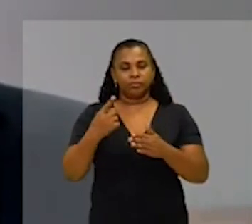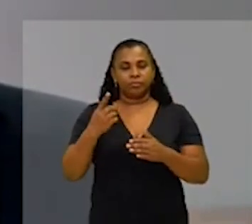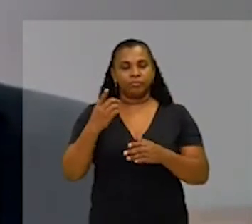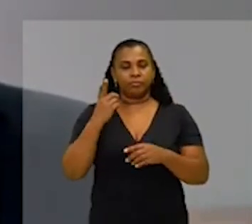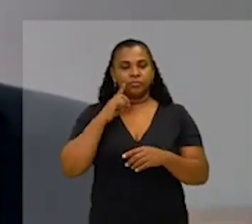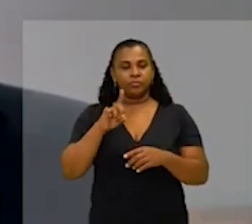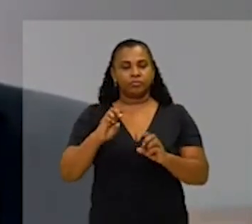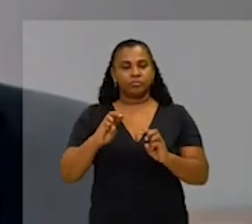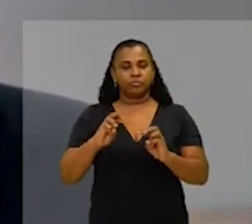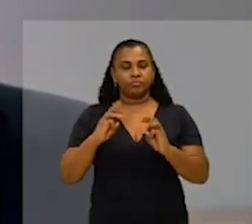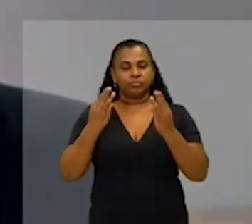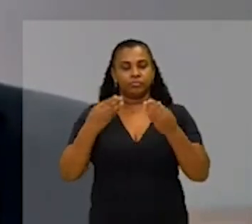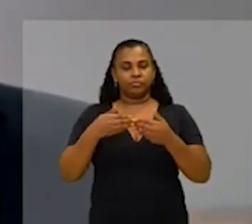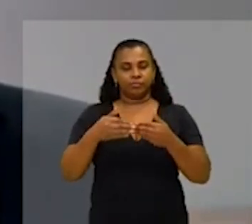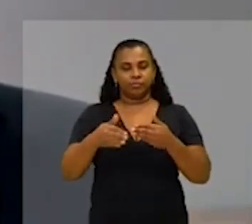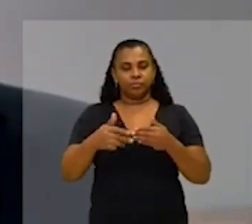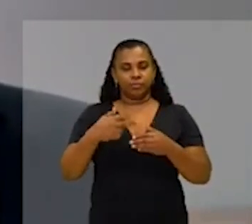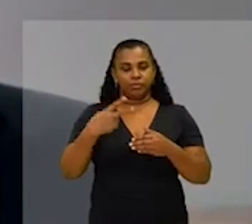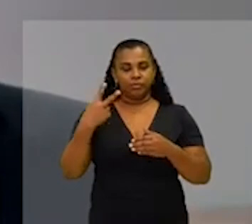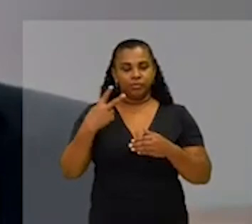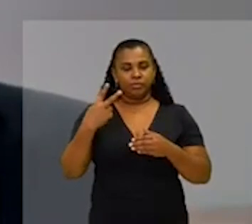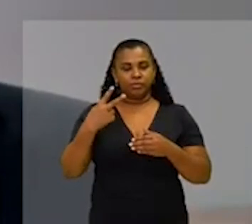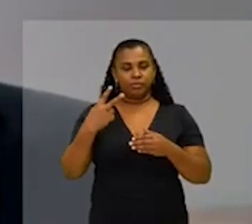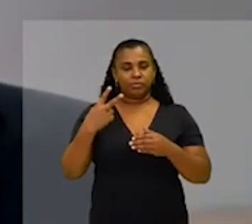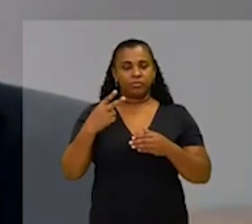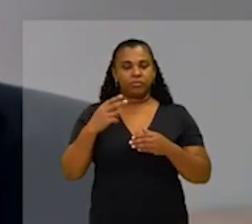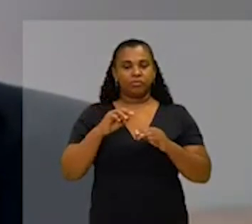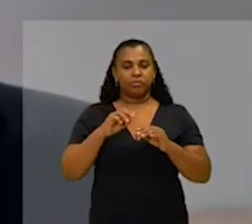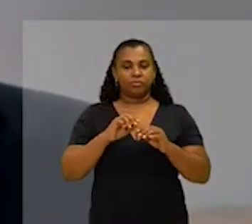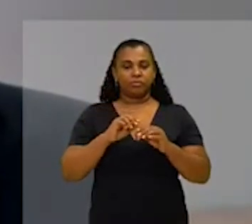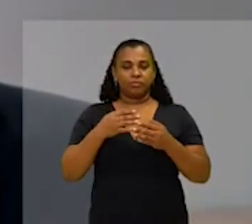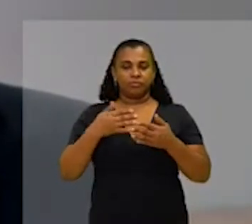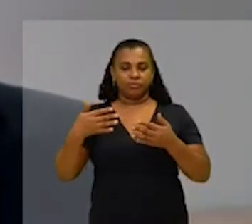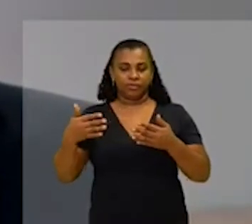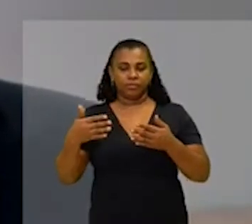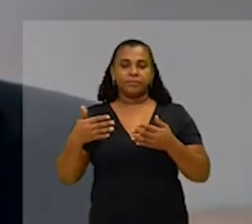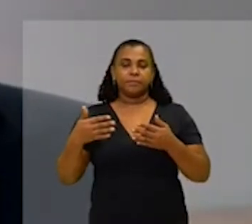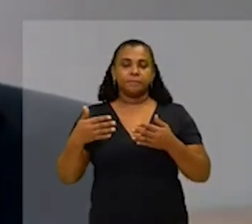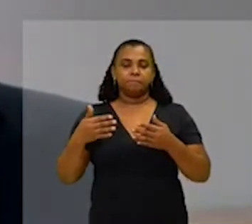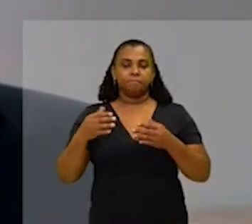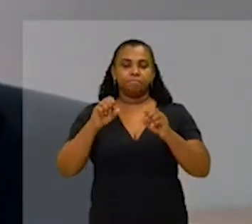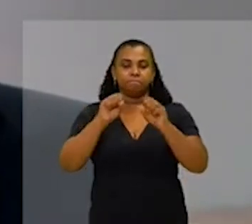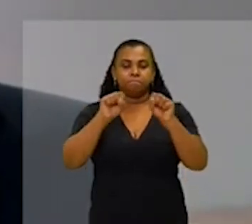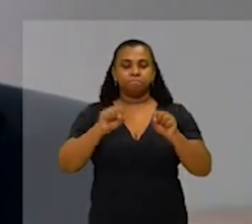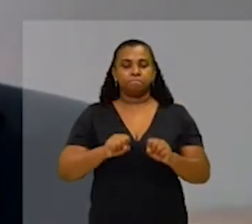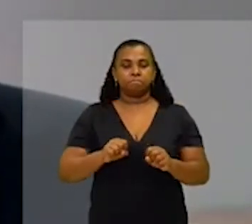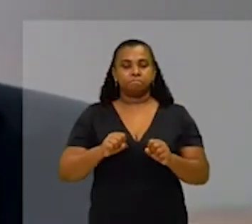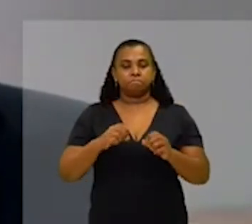evento de abertura da segunda fase da coleção sistematização das normas eleitorais segurar o